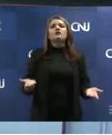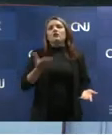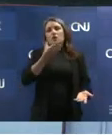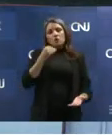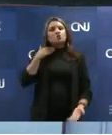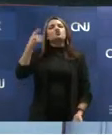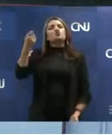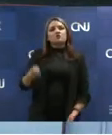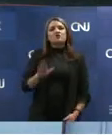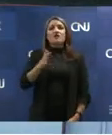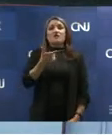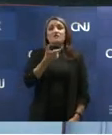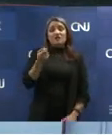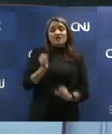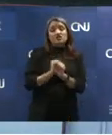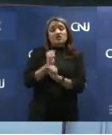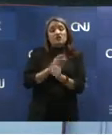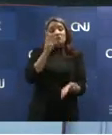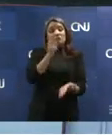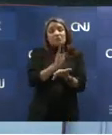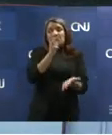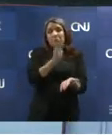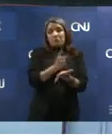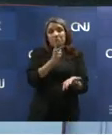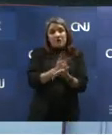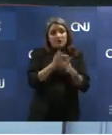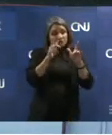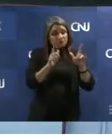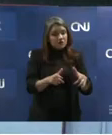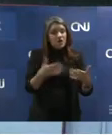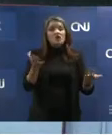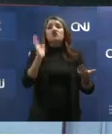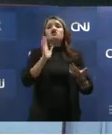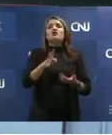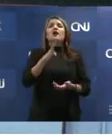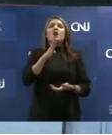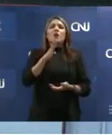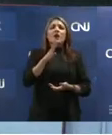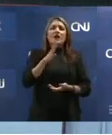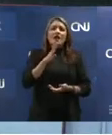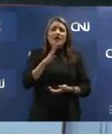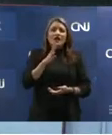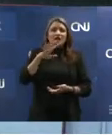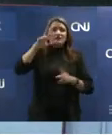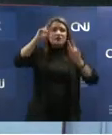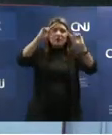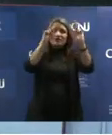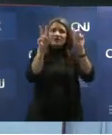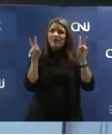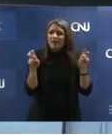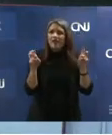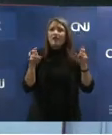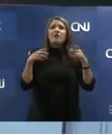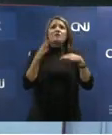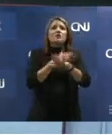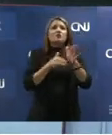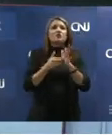e ele conhece a matéria. A questão é efetivamente a atuação de um,